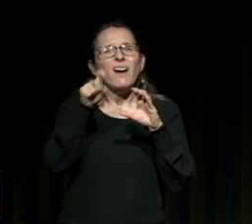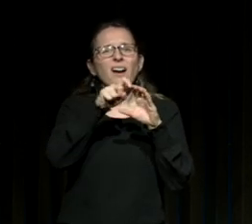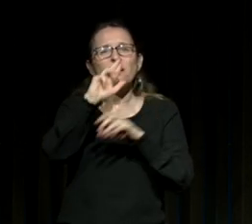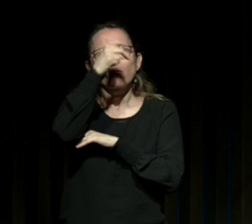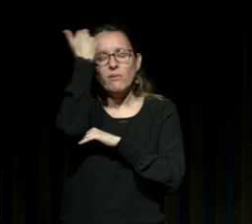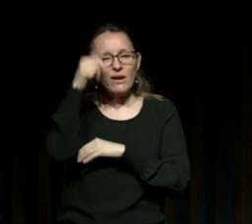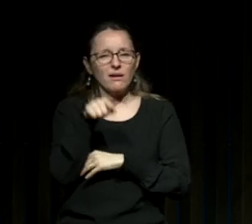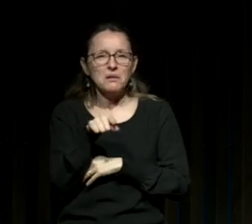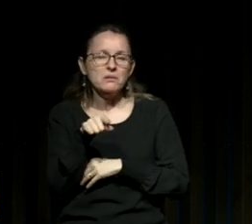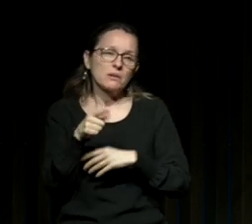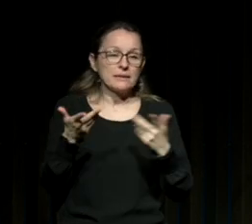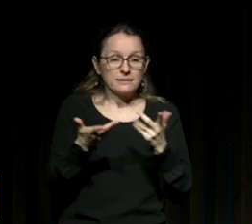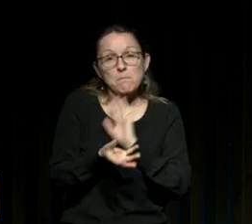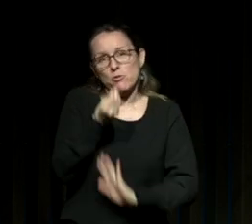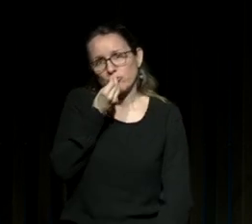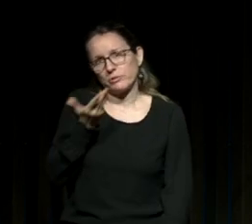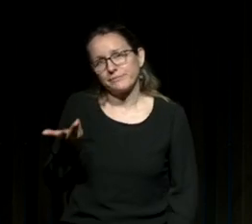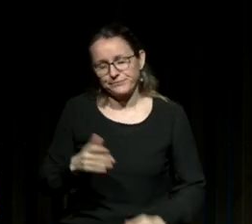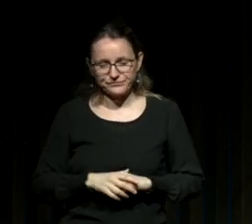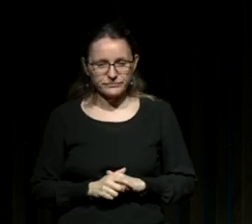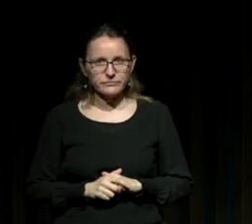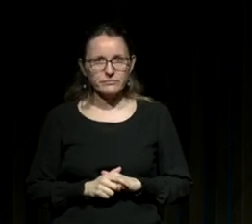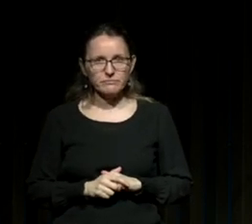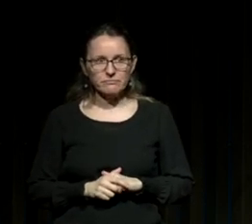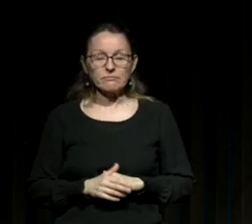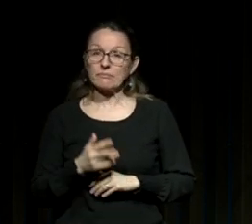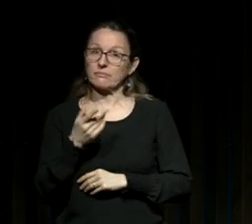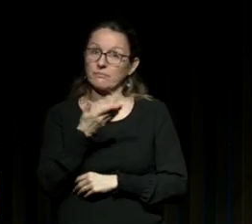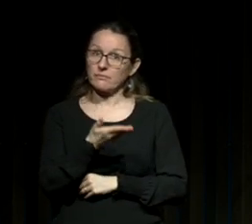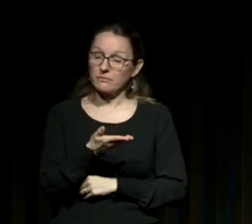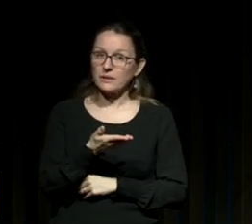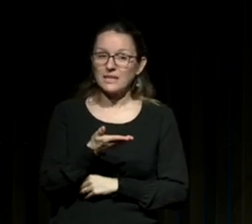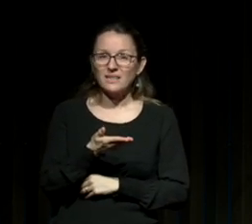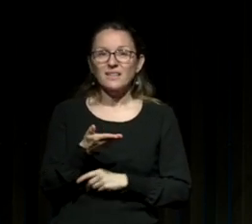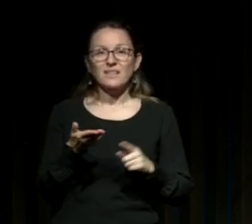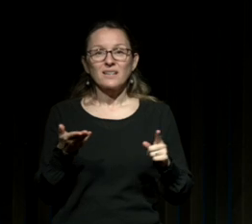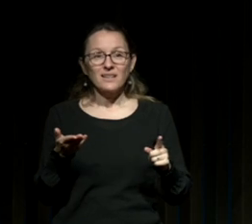un événement calories qu'une prise calorique il n'y a quasiment pas de plages blanches sur